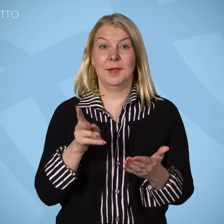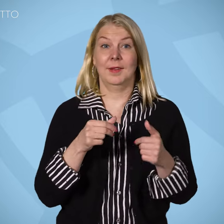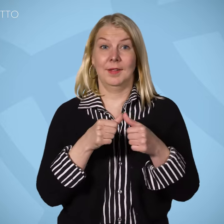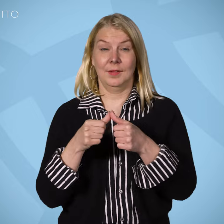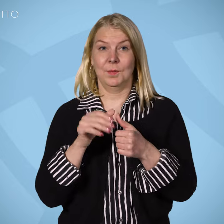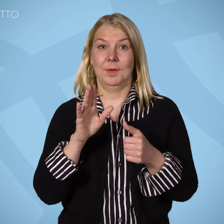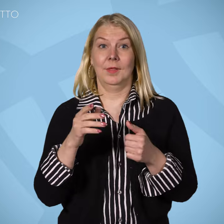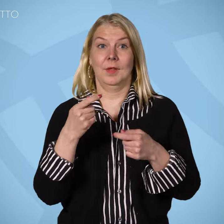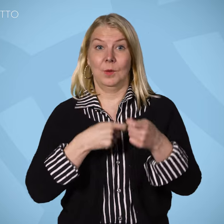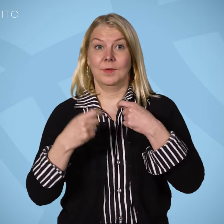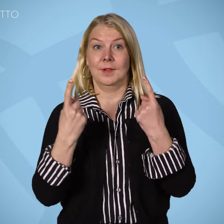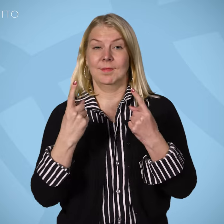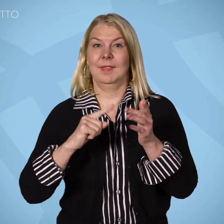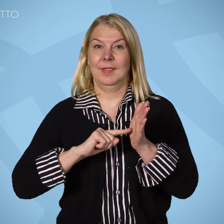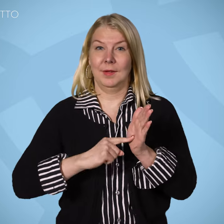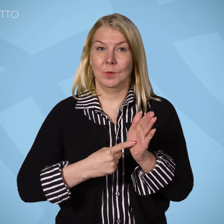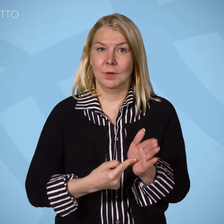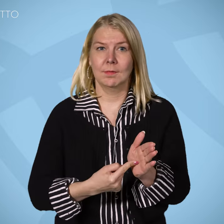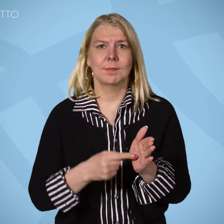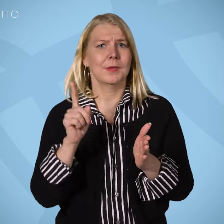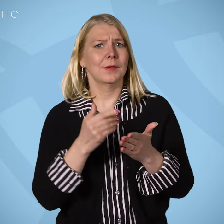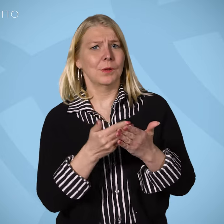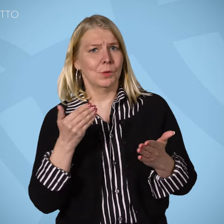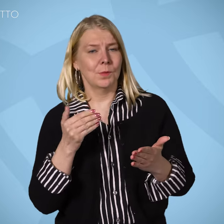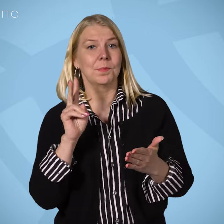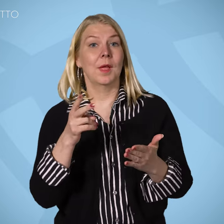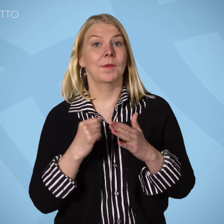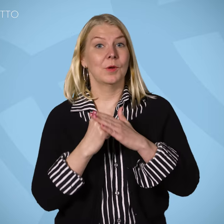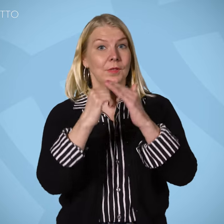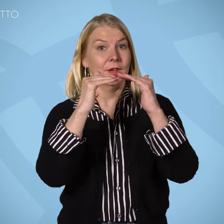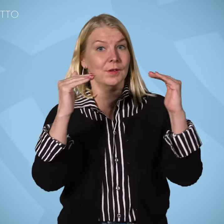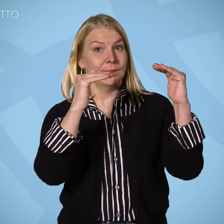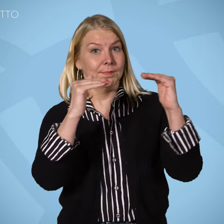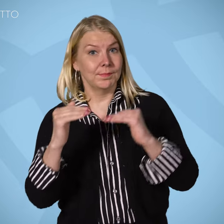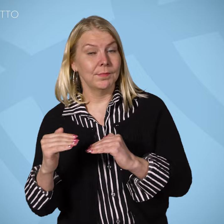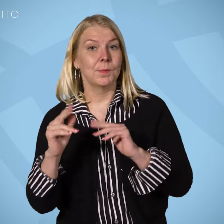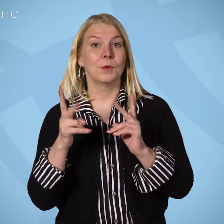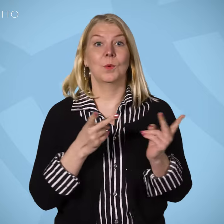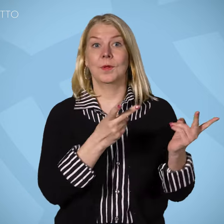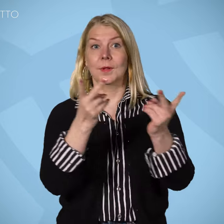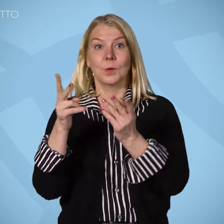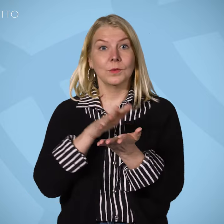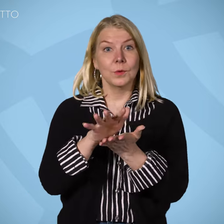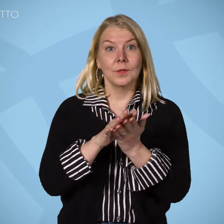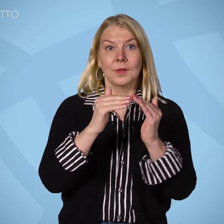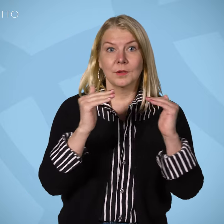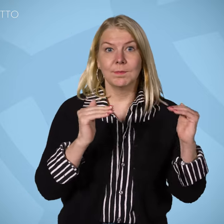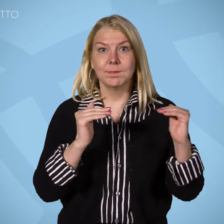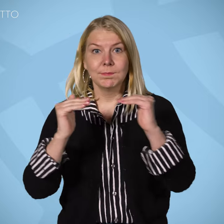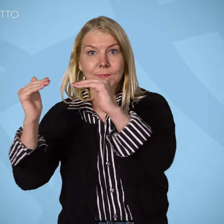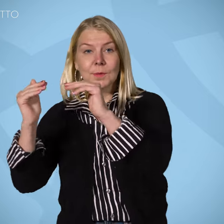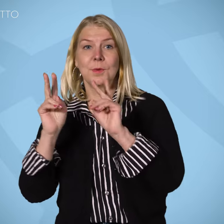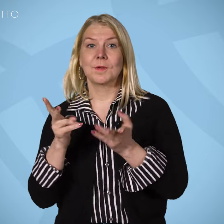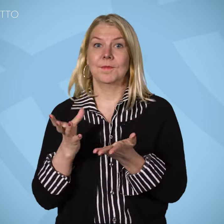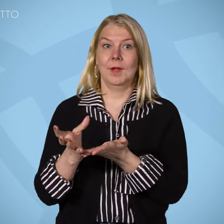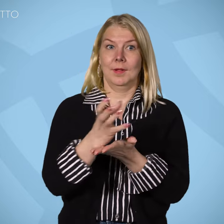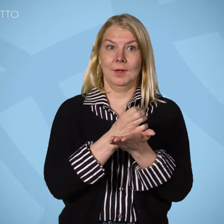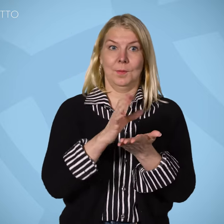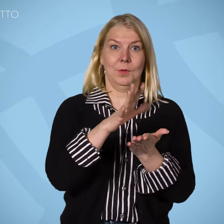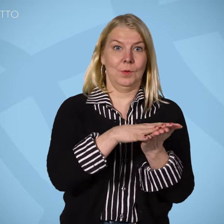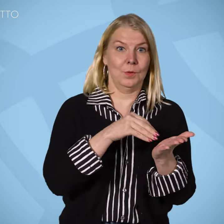Syynä on liiton tiukentunut taloustilanne, jonka taustalla on mm. avustustason lasku, yleinen kustannustason nousu -